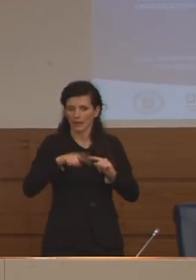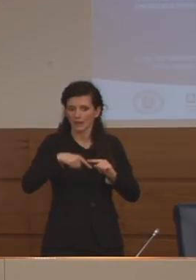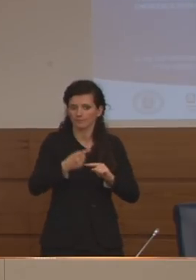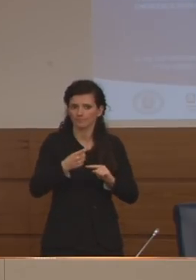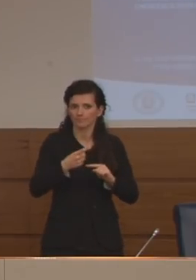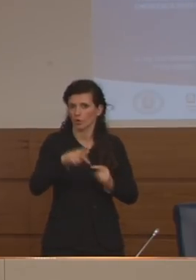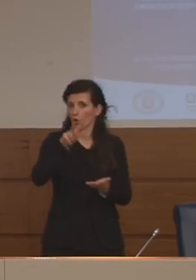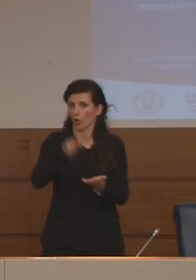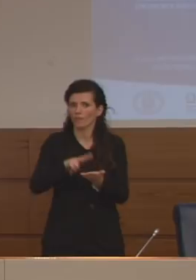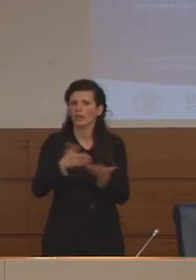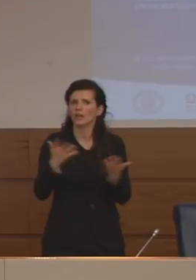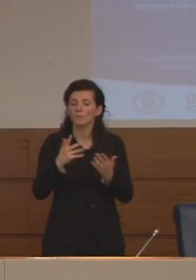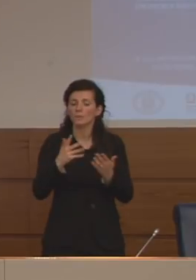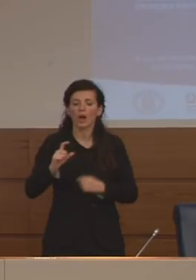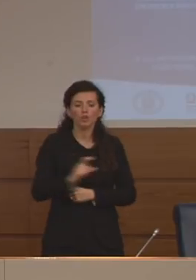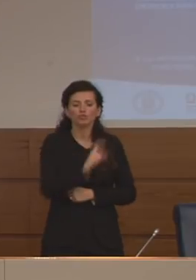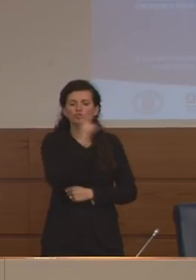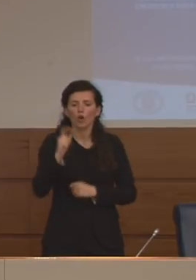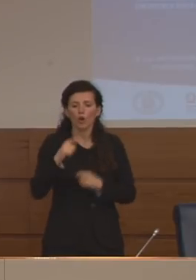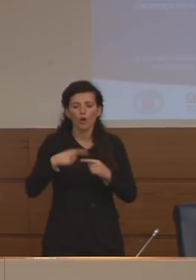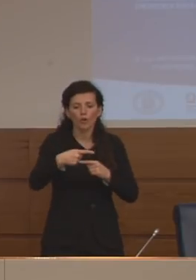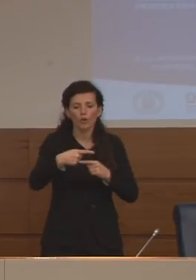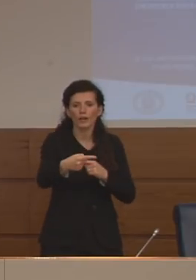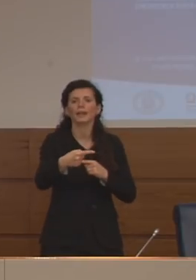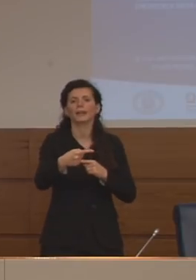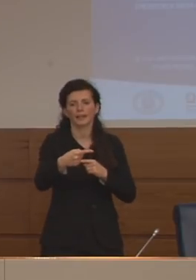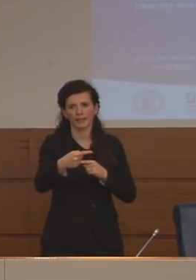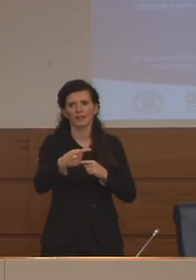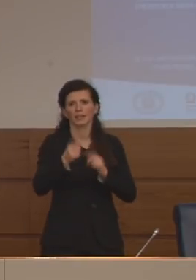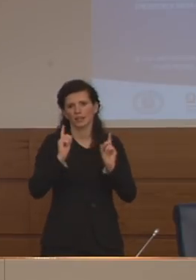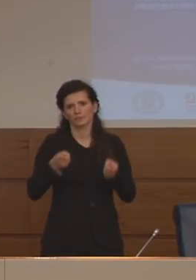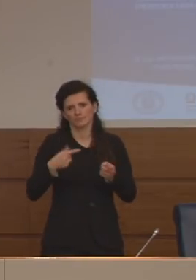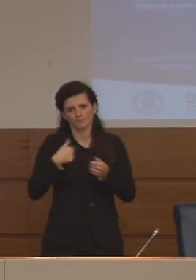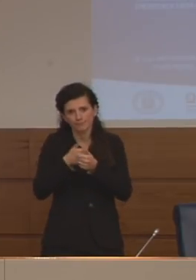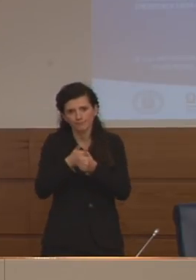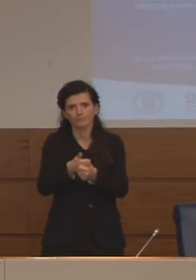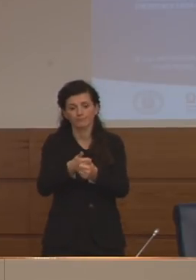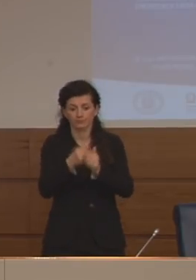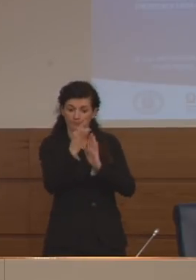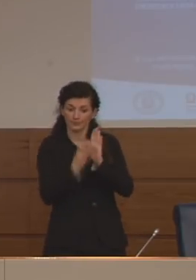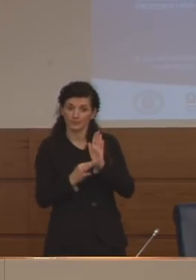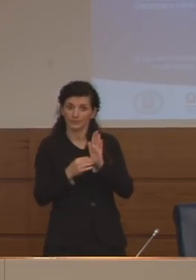dopo giorno. E quindi le misure adottate sono efficaci da questo punto di vista.